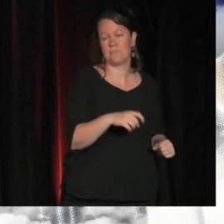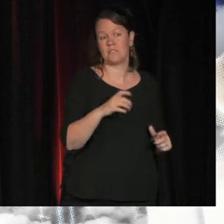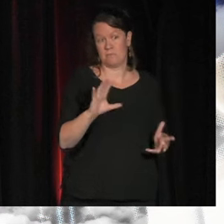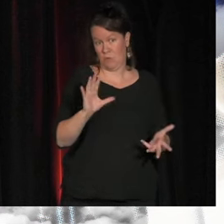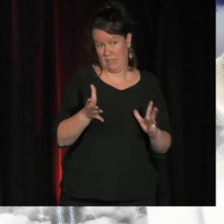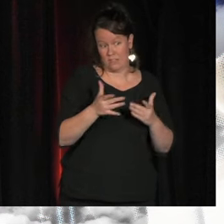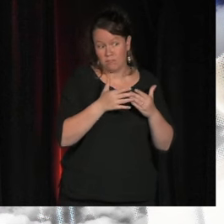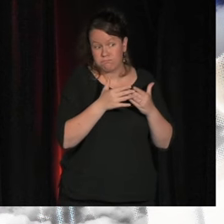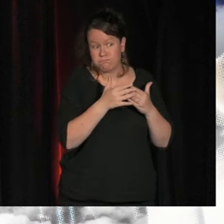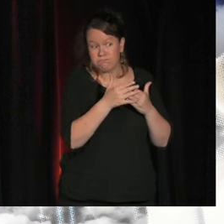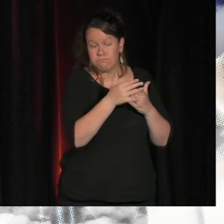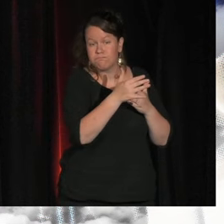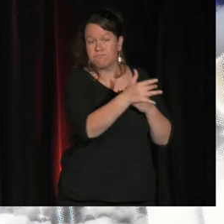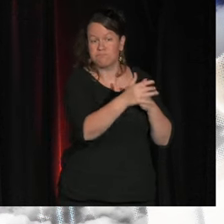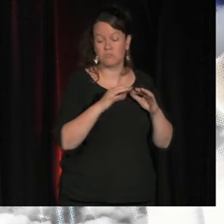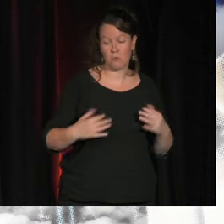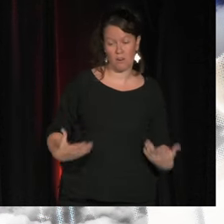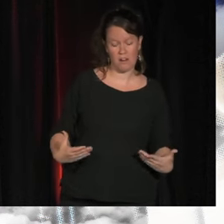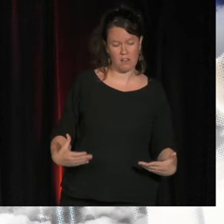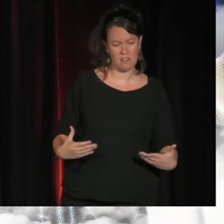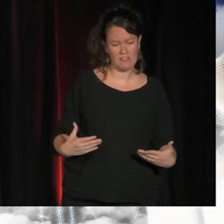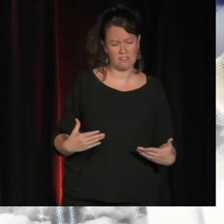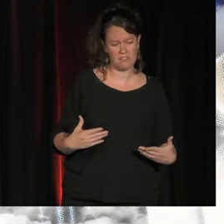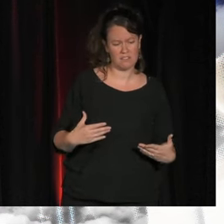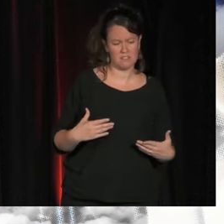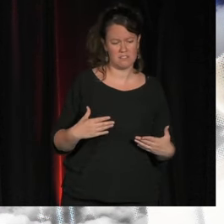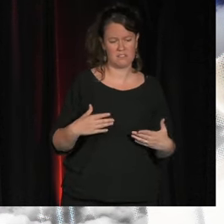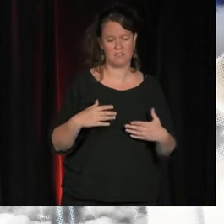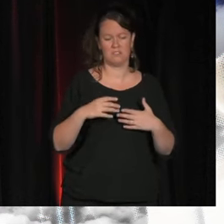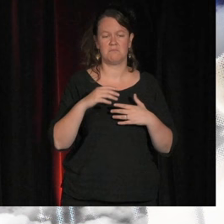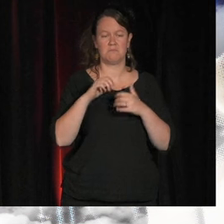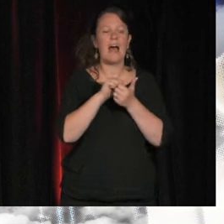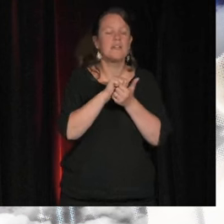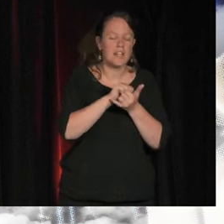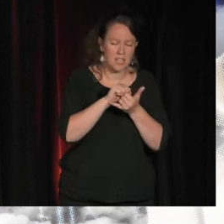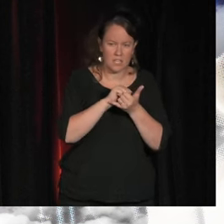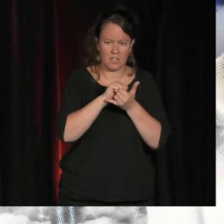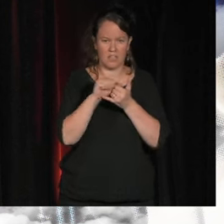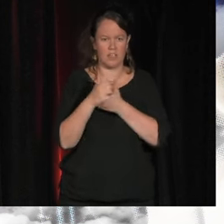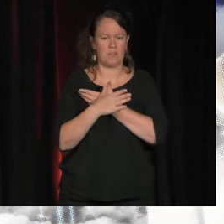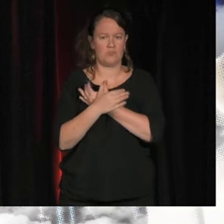avec les leaks de Microsoft, on peut se demander, tu vois, typiquement si Spencer ne va pas sauter parce que si les chiffres